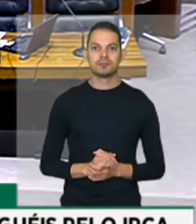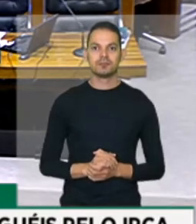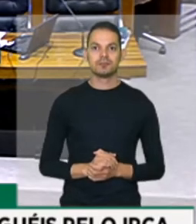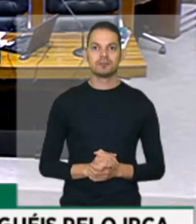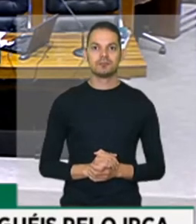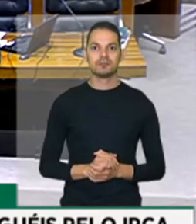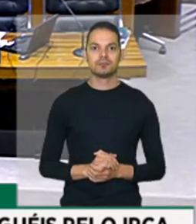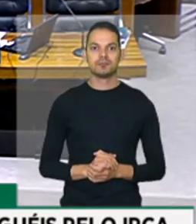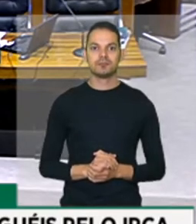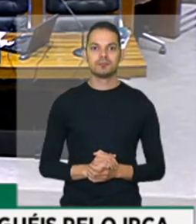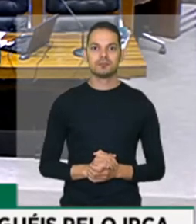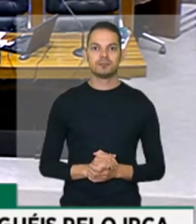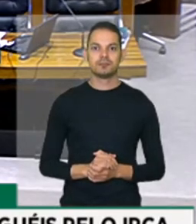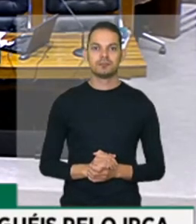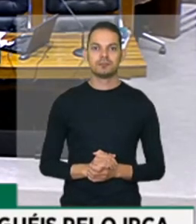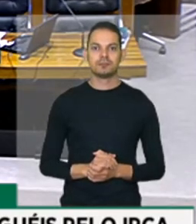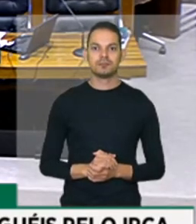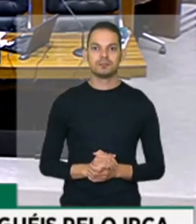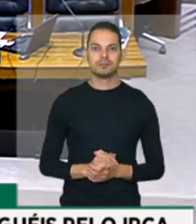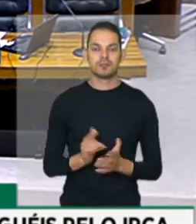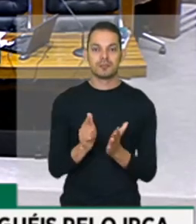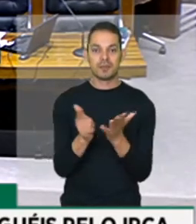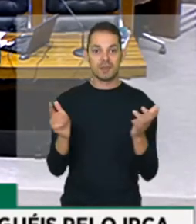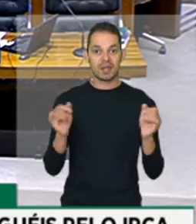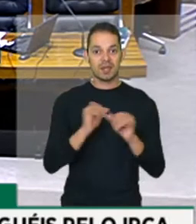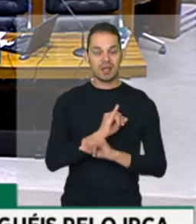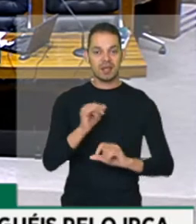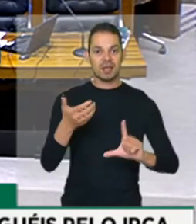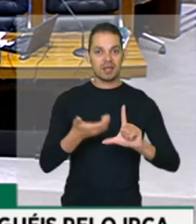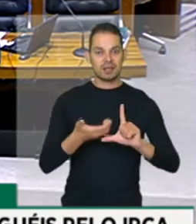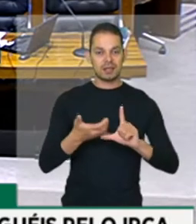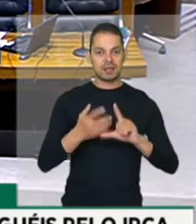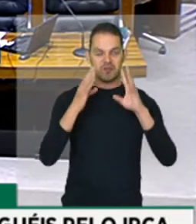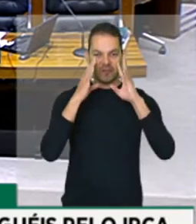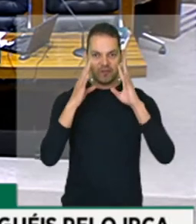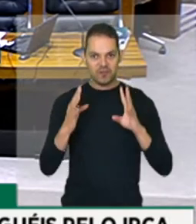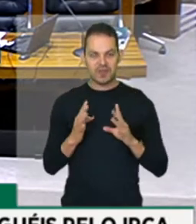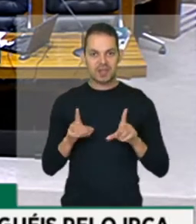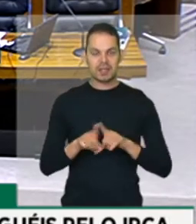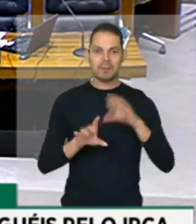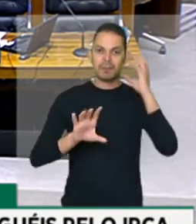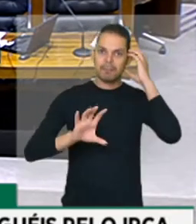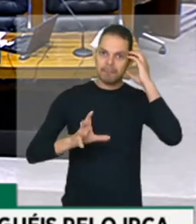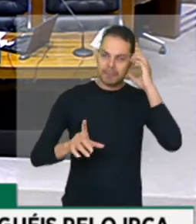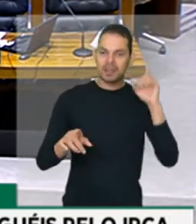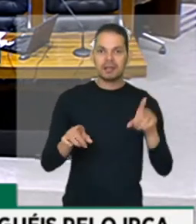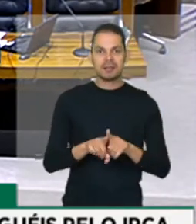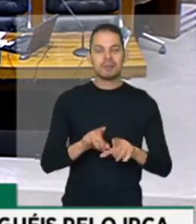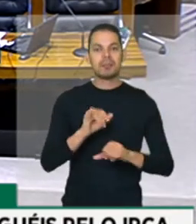RELAÇÃO A ESSE REAJUSTE. -- [CARLOS OLIVEIRA]: VOCÊ QUE ESTÁS NOS ACOMPANHANDO PELA TV, PELA RÁDIO CÂMARA, TAMBÉM PELA INTERNET. UM PEDIDO DE